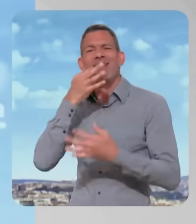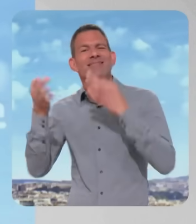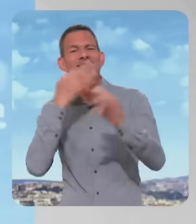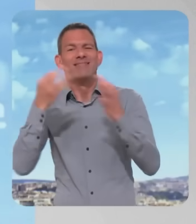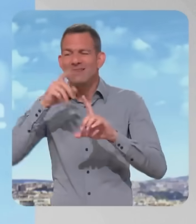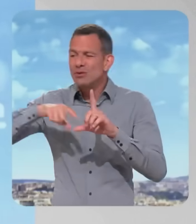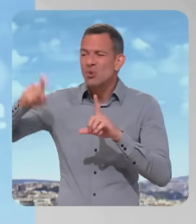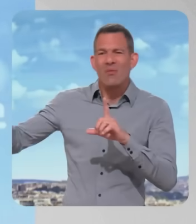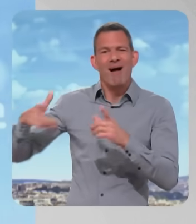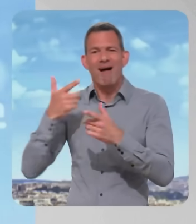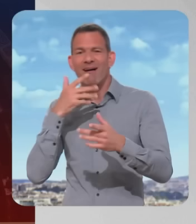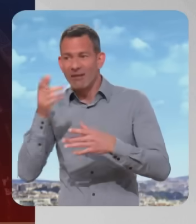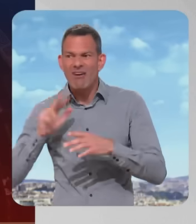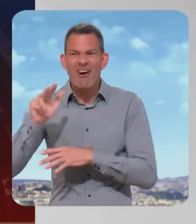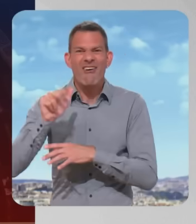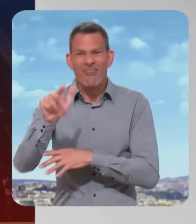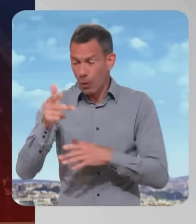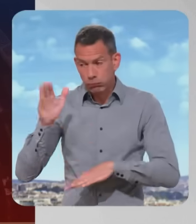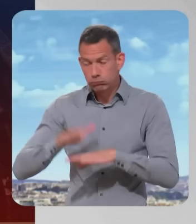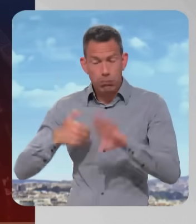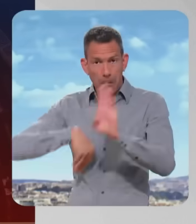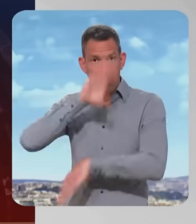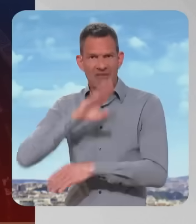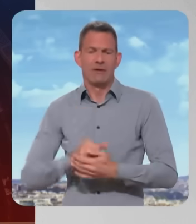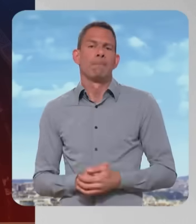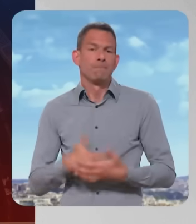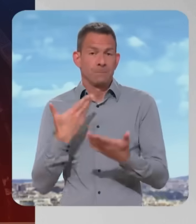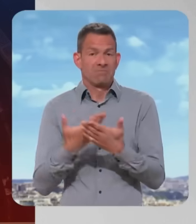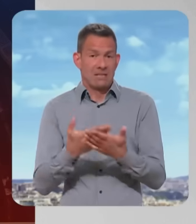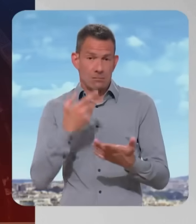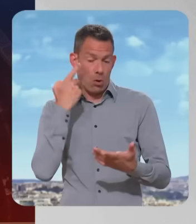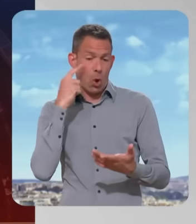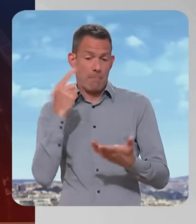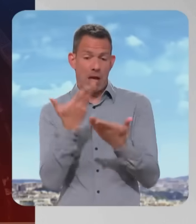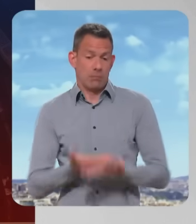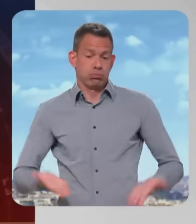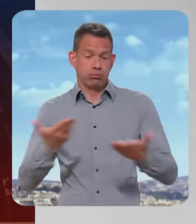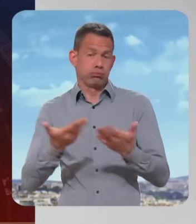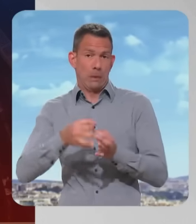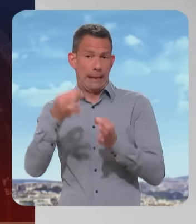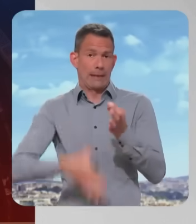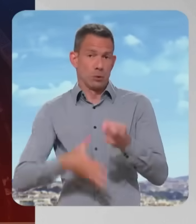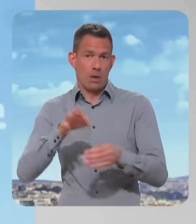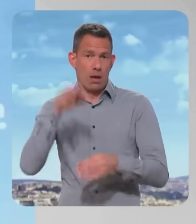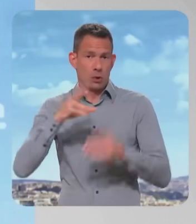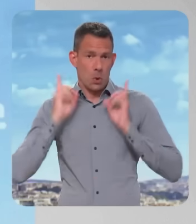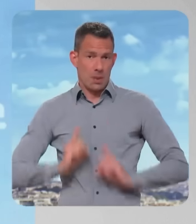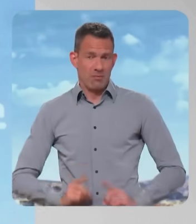qui arrive en tête du 2e tour des élections législatives, qui dispose du plus grand nombre de députés à l'Assemblée nationale. Et il y a des perdants.